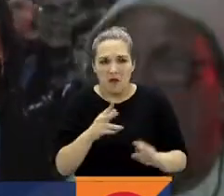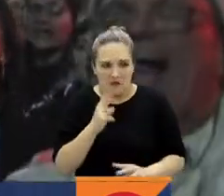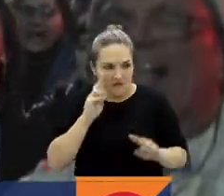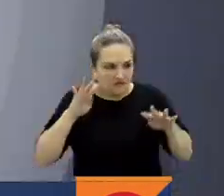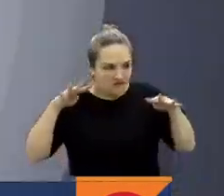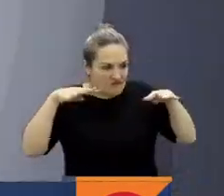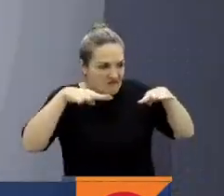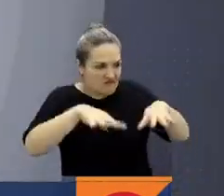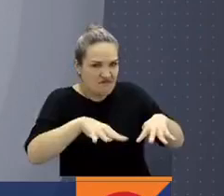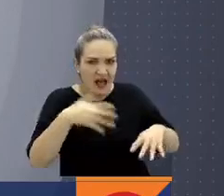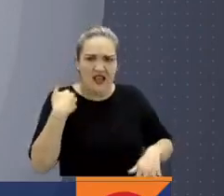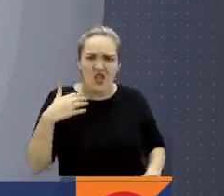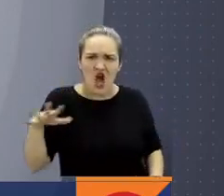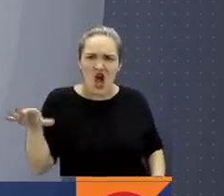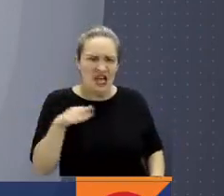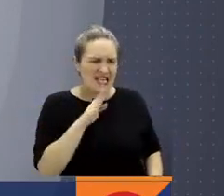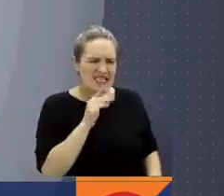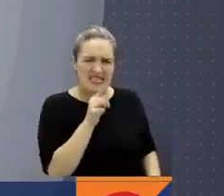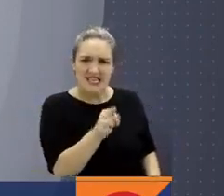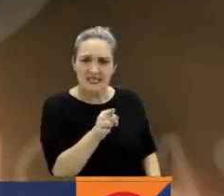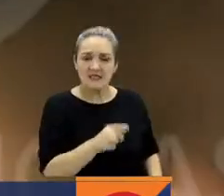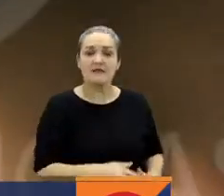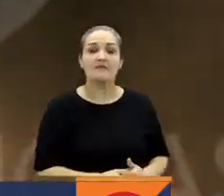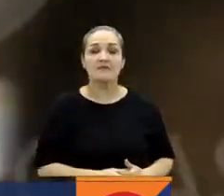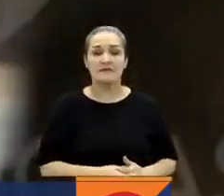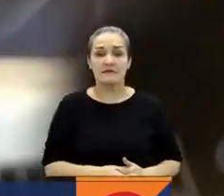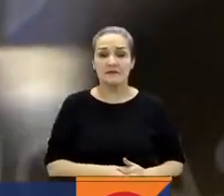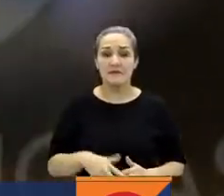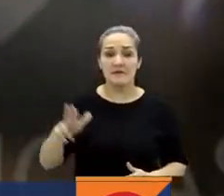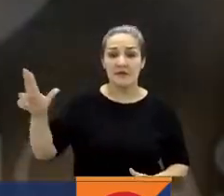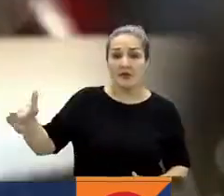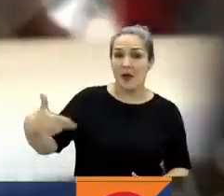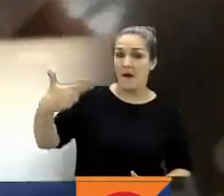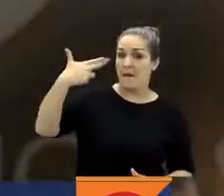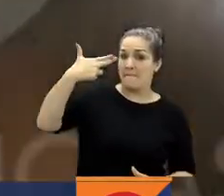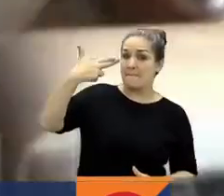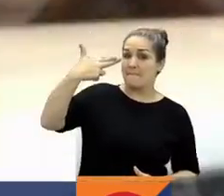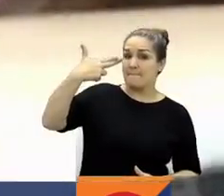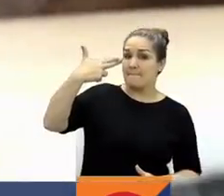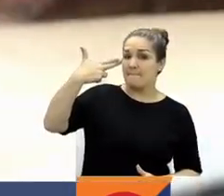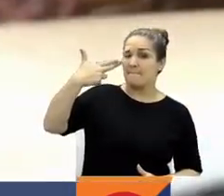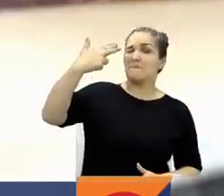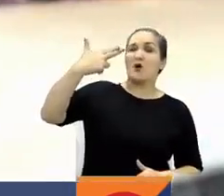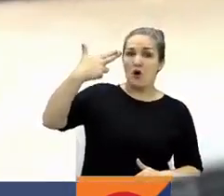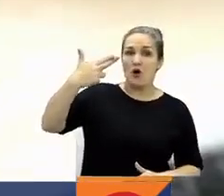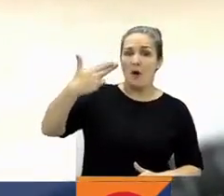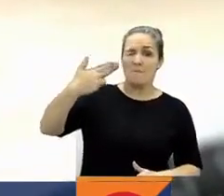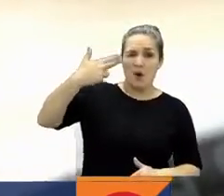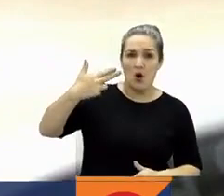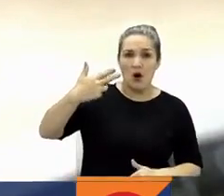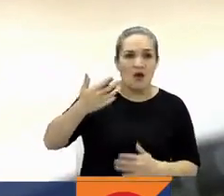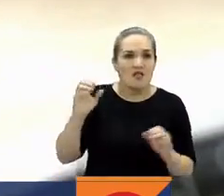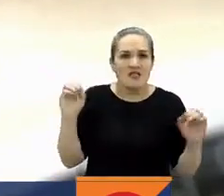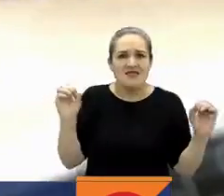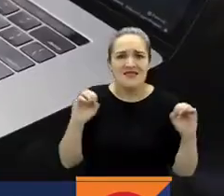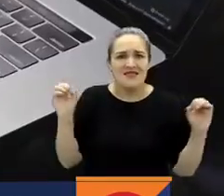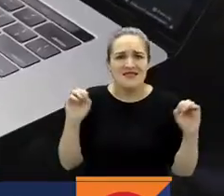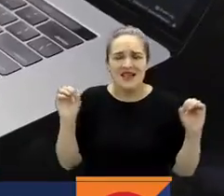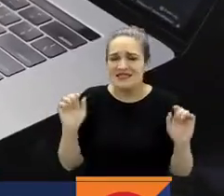DEFENSA. ELEMENTO QUE LE FUE RETENIDO. ES FER ANDRéS SAVALL QUE PASó A SER UN ANóNIMO